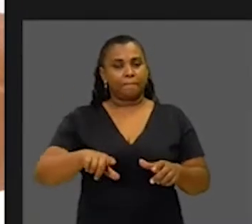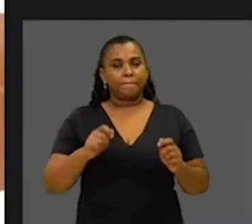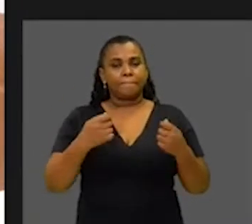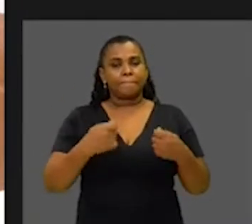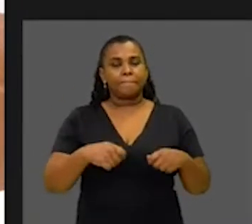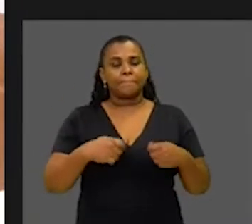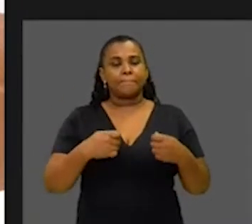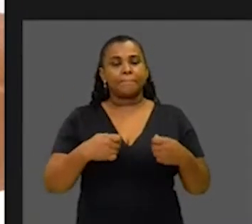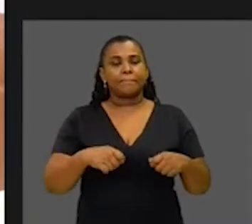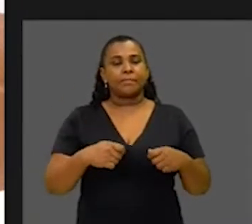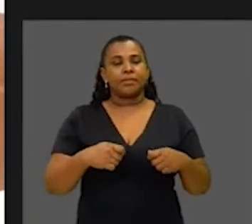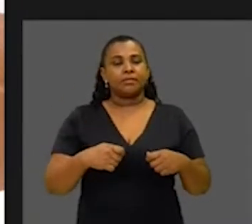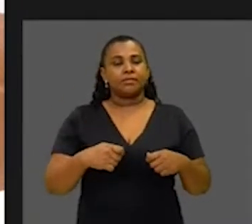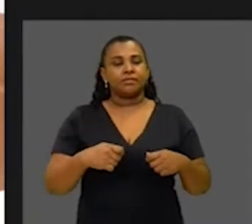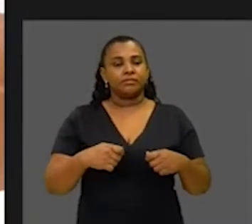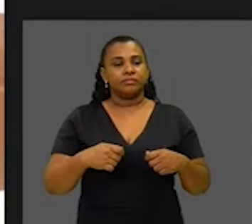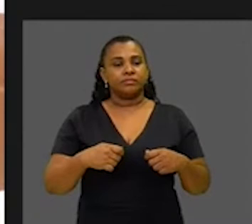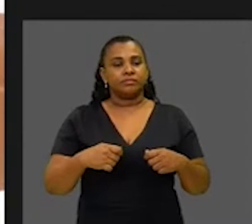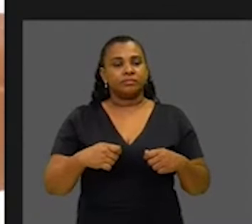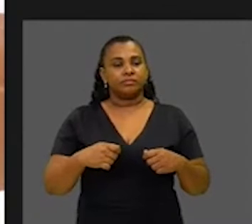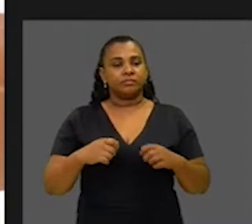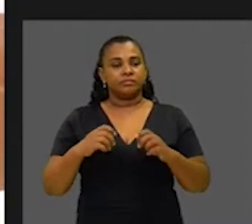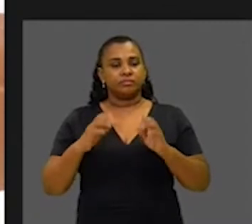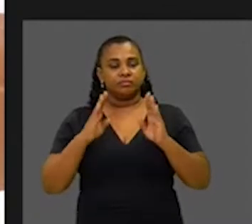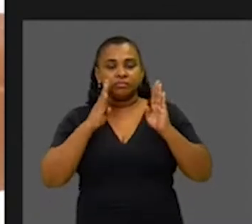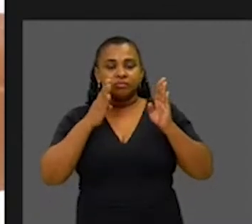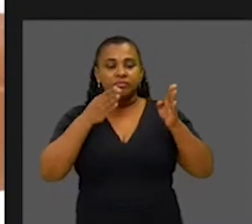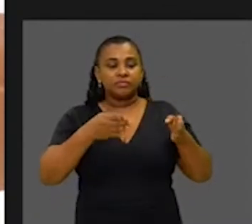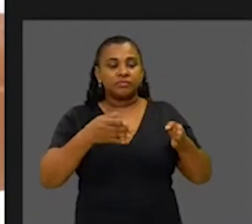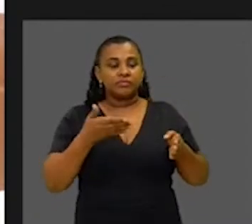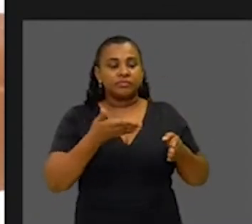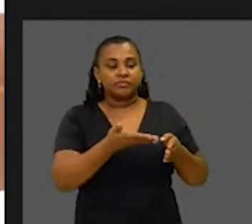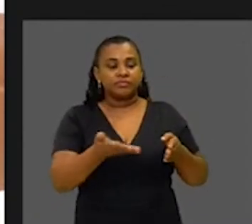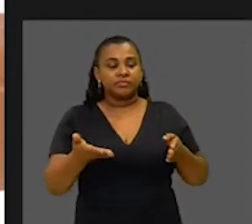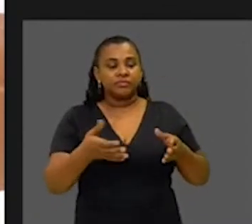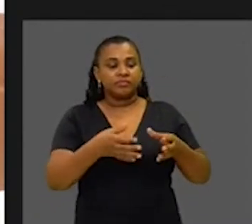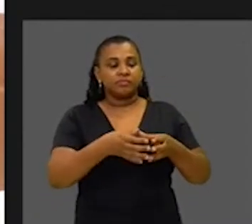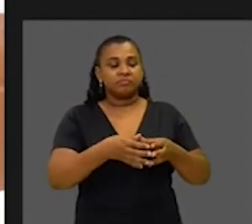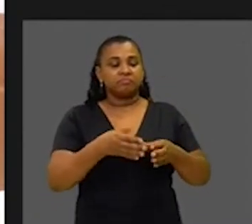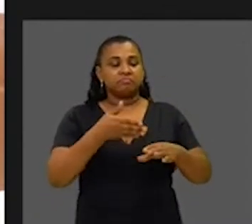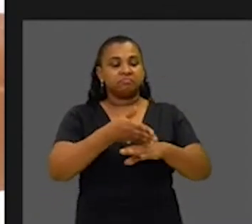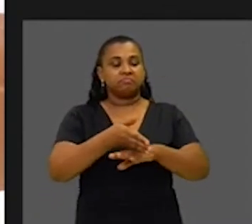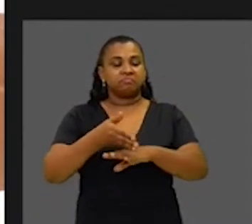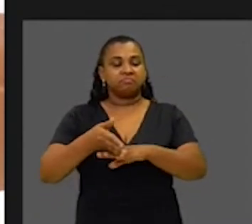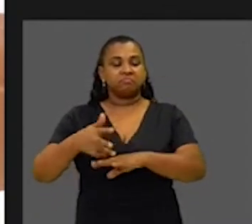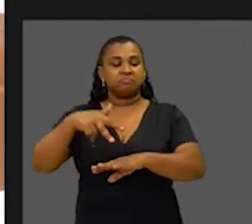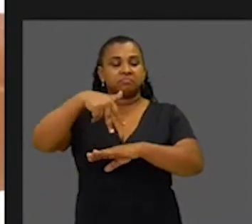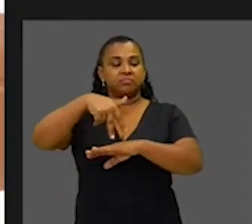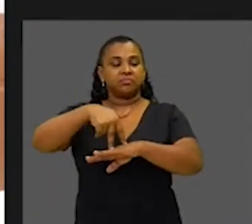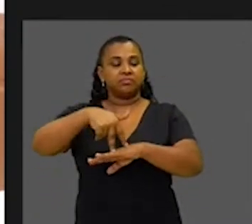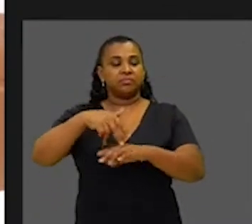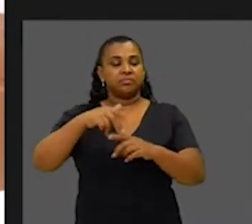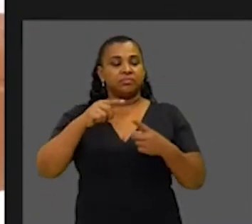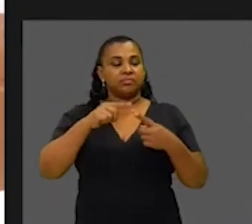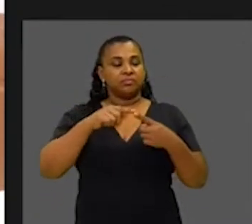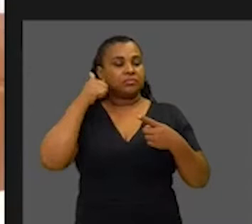a gente de luzes aqui categorias estão ocupando esses Passos né então das mulheres negras pretas